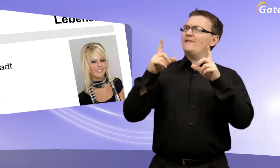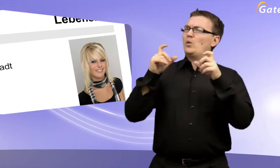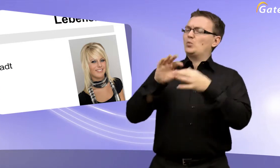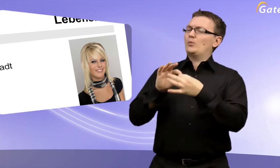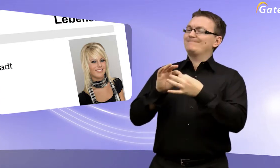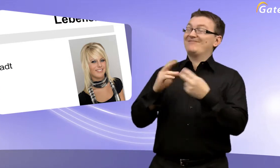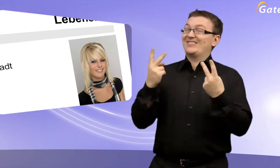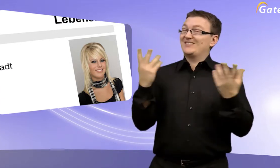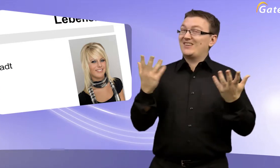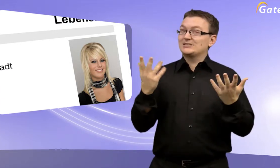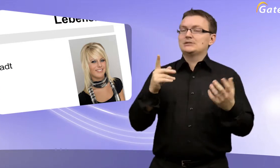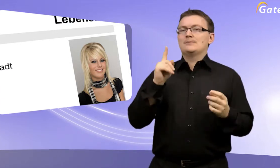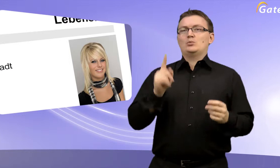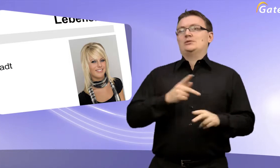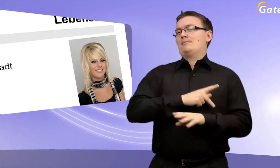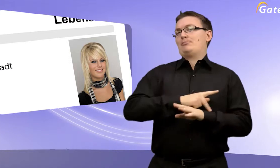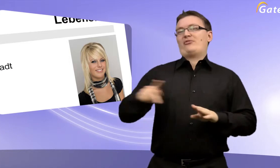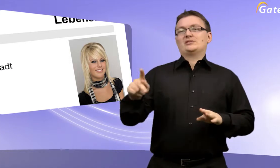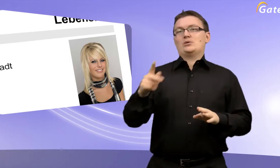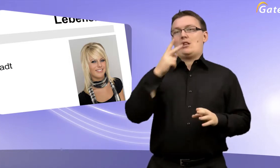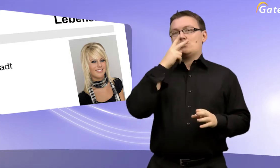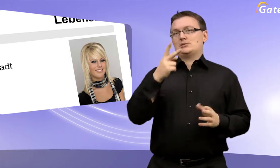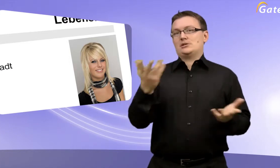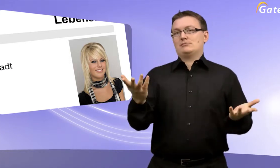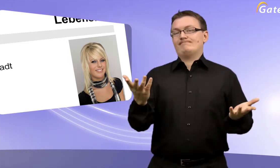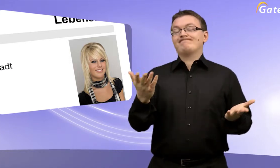Es ist wichtig, dass Sie ein professionell angefertigtes Foto verwenden. Machen Sie